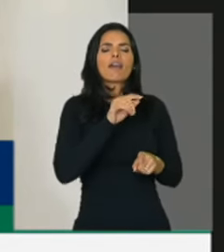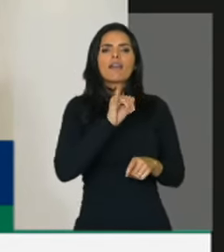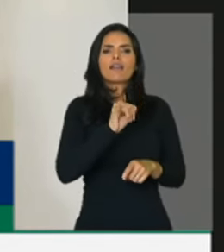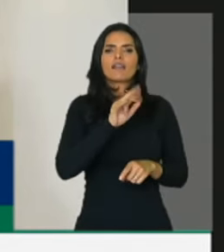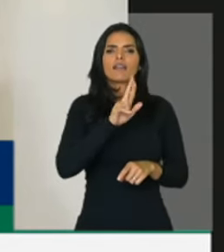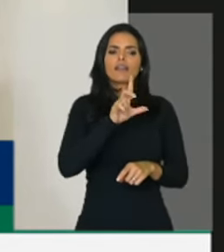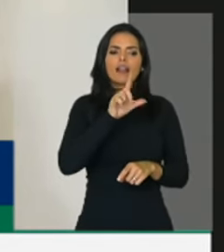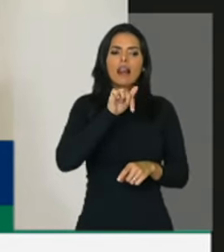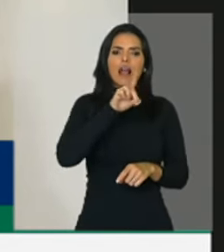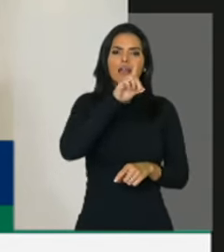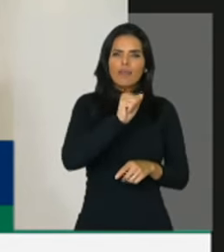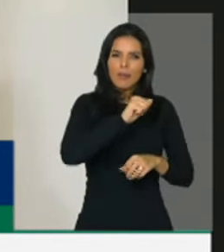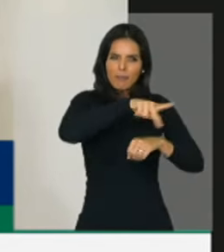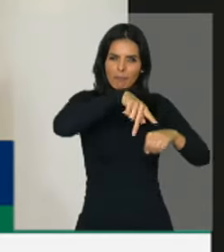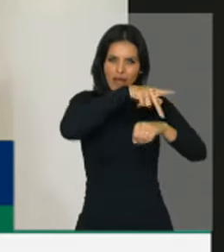TAMBÉM A IRLANDA CULTIVA 74,7% DO SEU TERRITÓRIO. OS